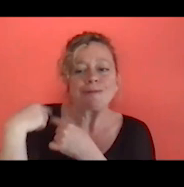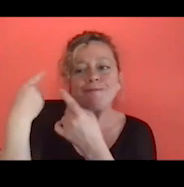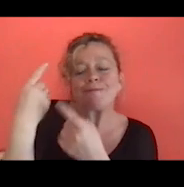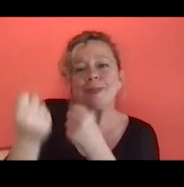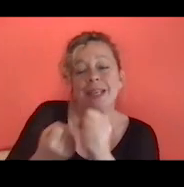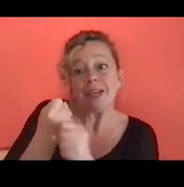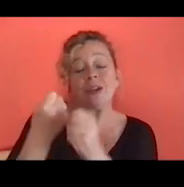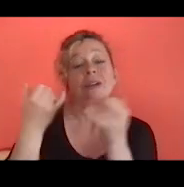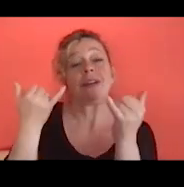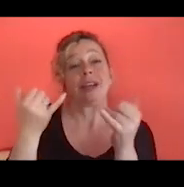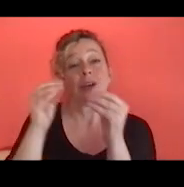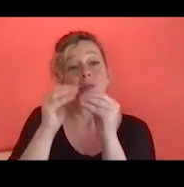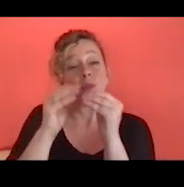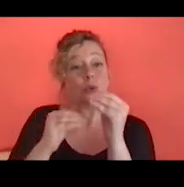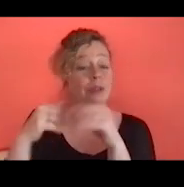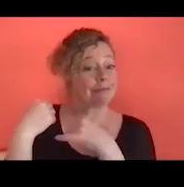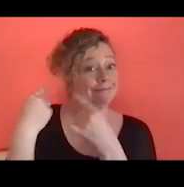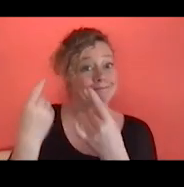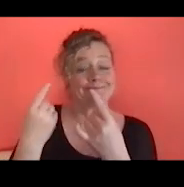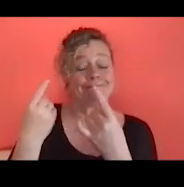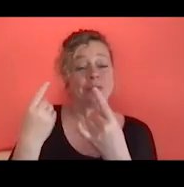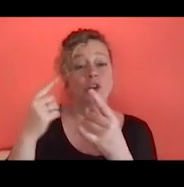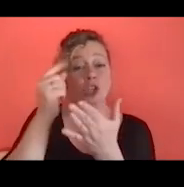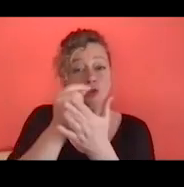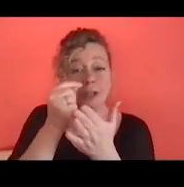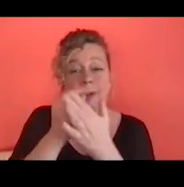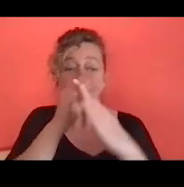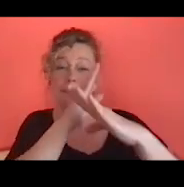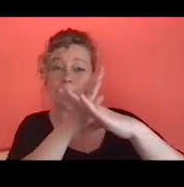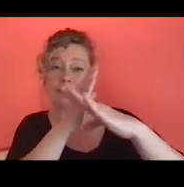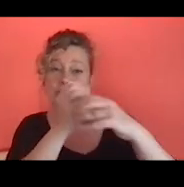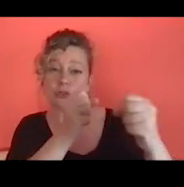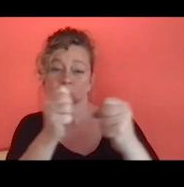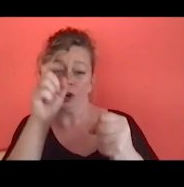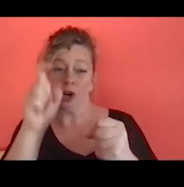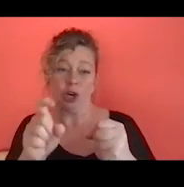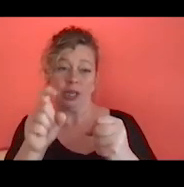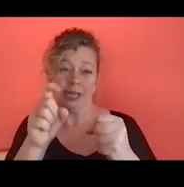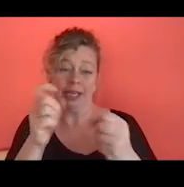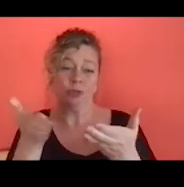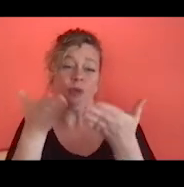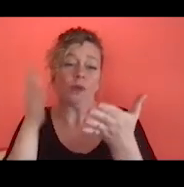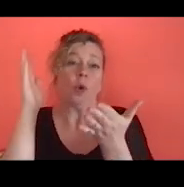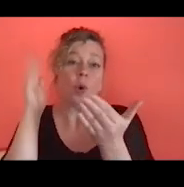ahora más que nunca, se necesitan estrategias de tratamiento y prevención para infundir esperanza y alentar a nuestros participantes,